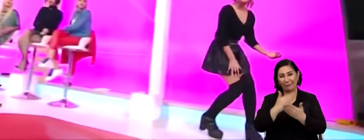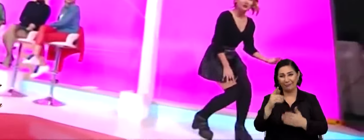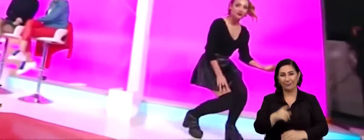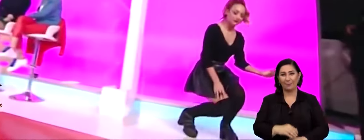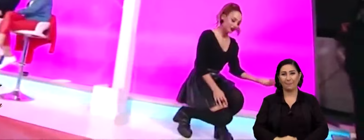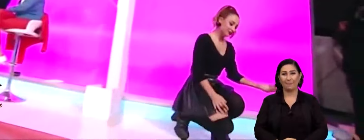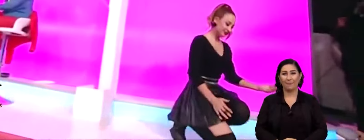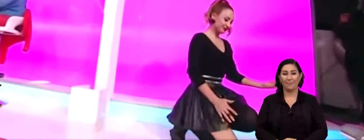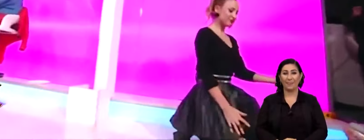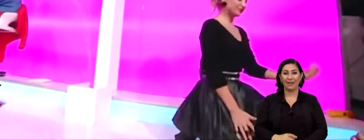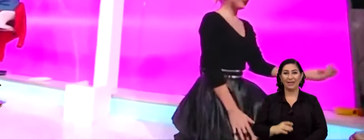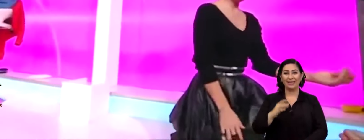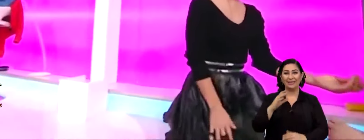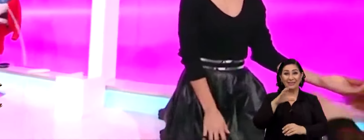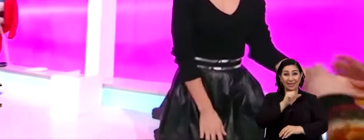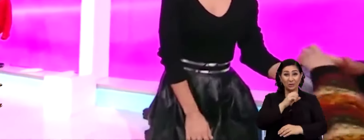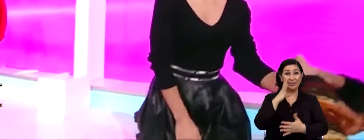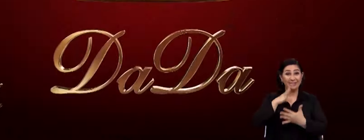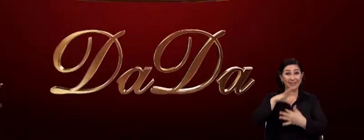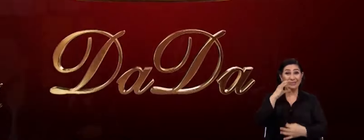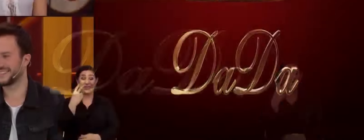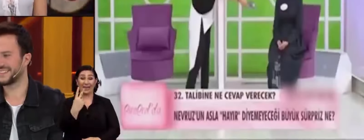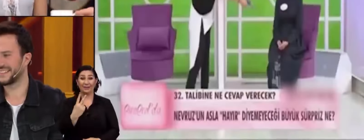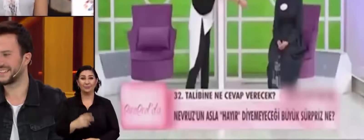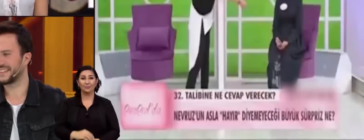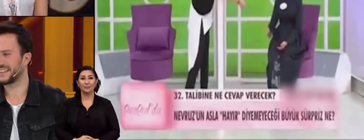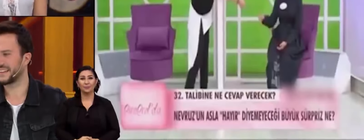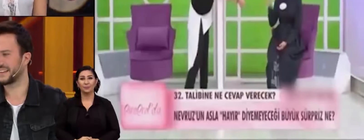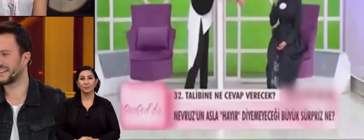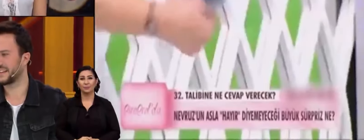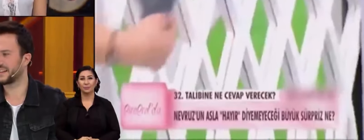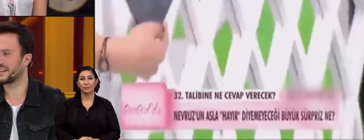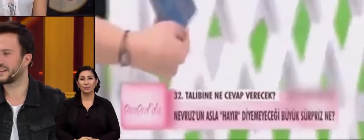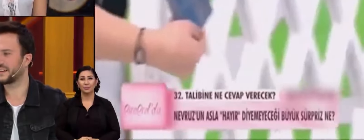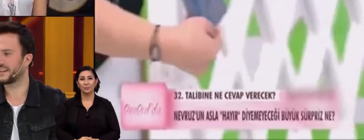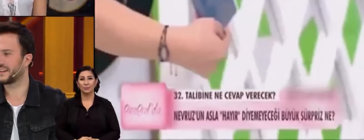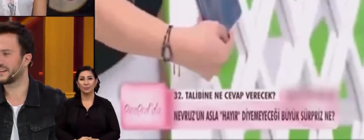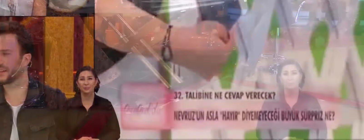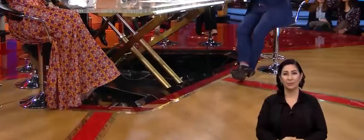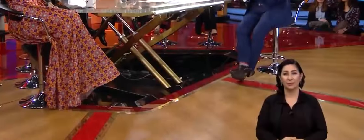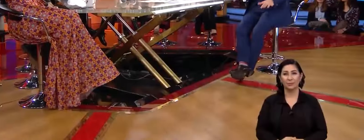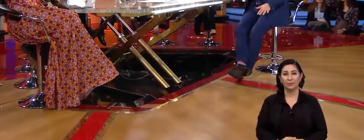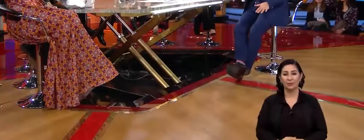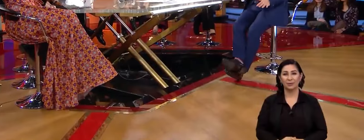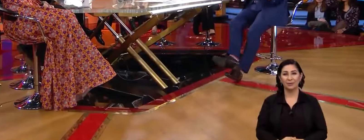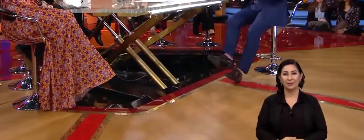tansiyon kişisel bir şeydir Dur dur ya